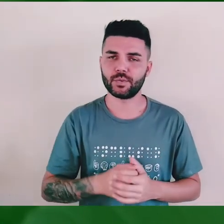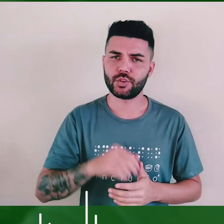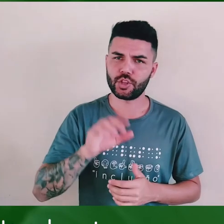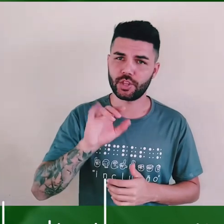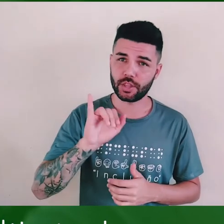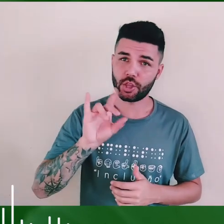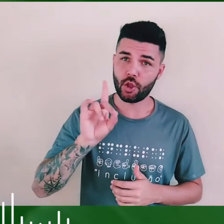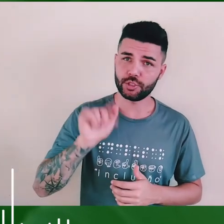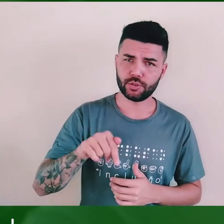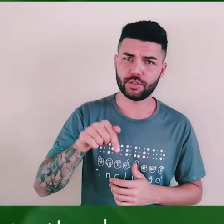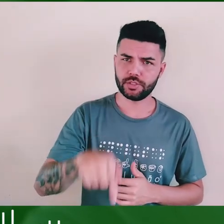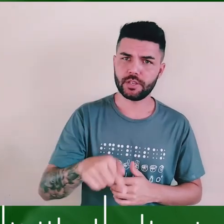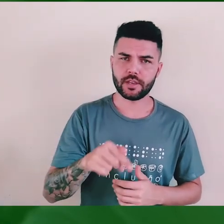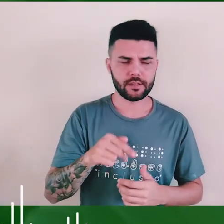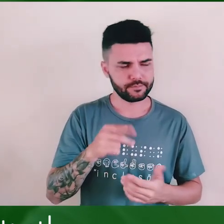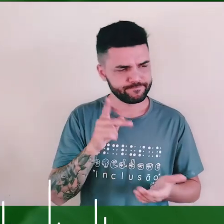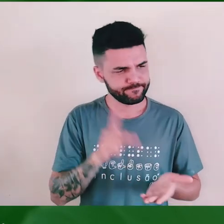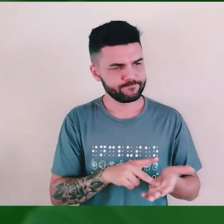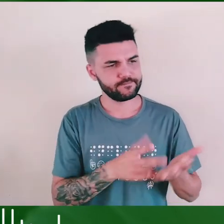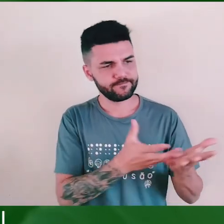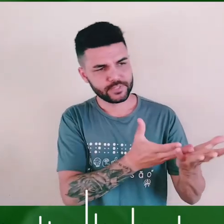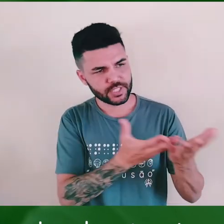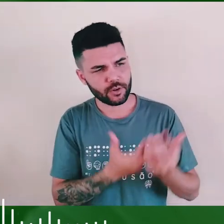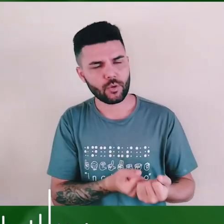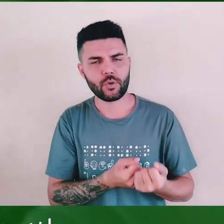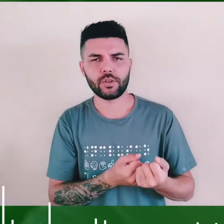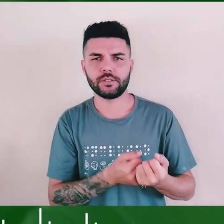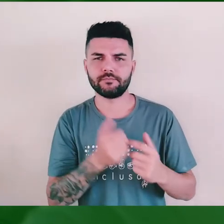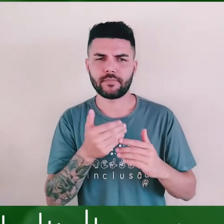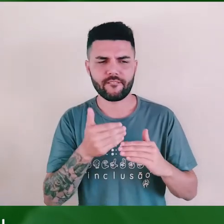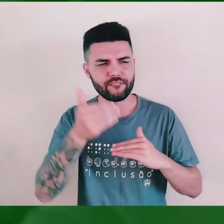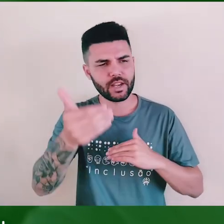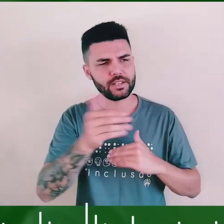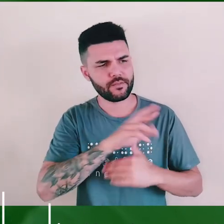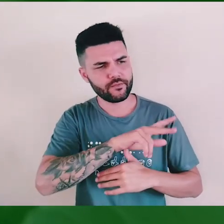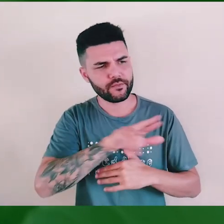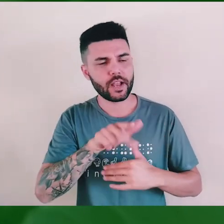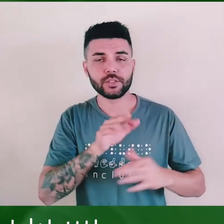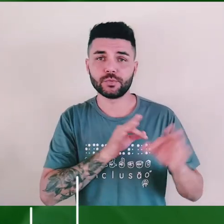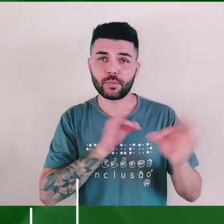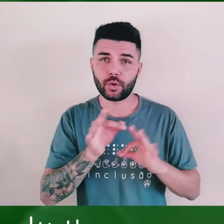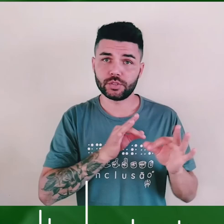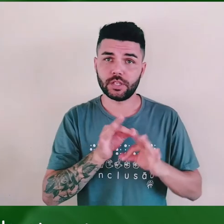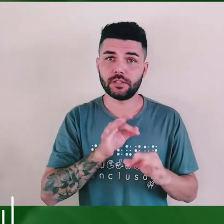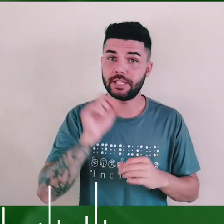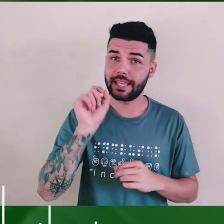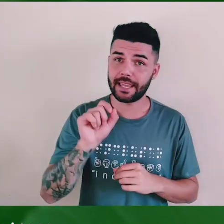mesmo, estamos com vários projetos, pro pessoal que não nos conhece ainda pode seguir a gente